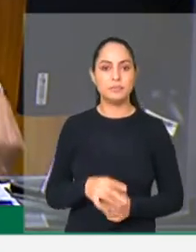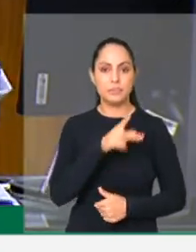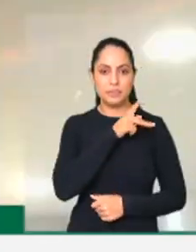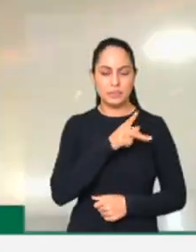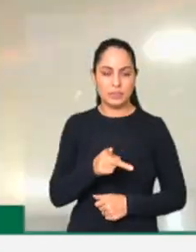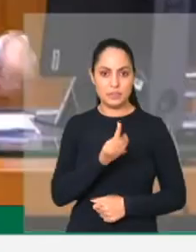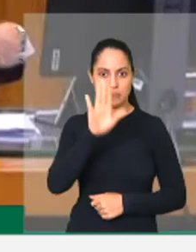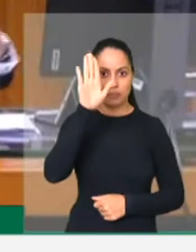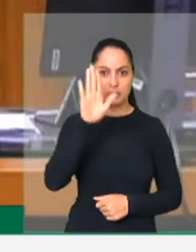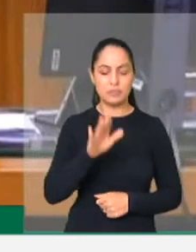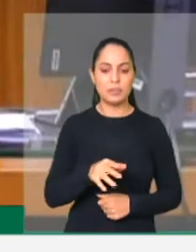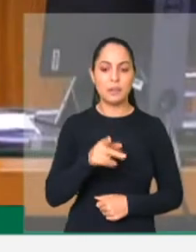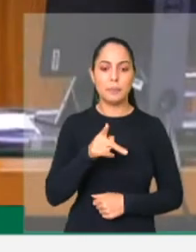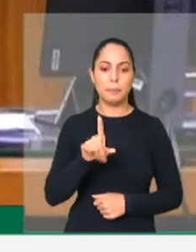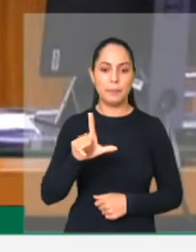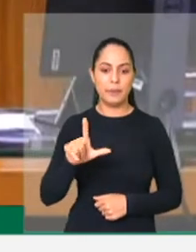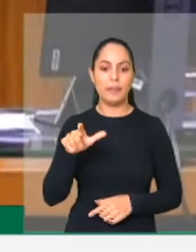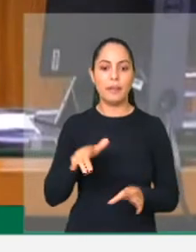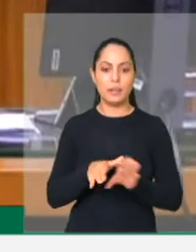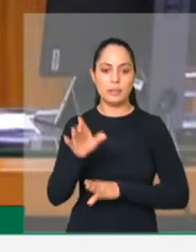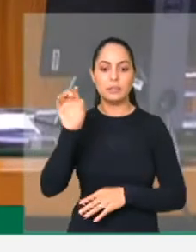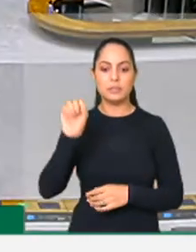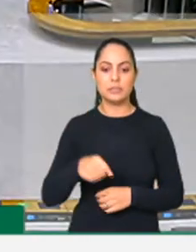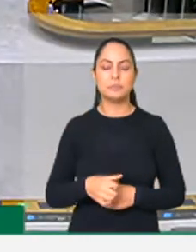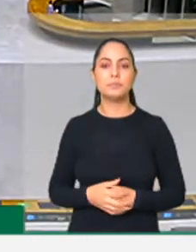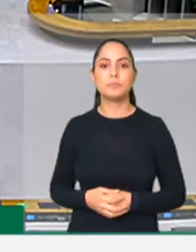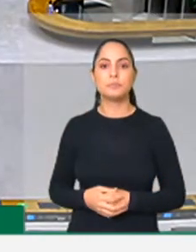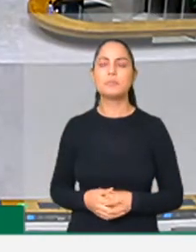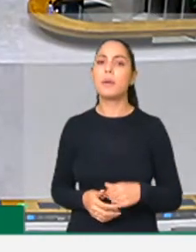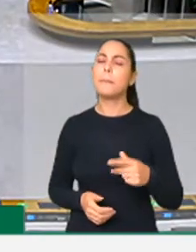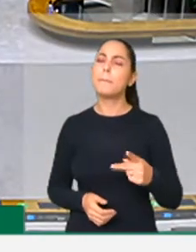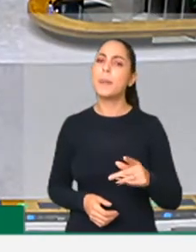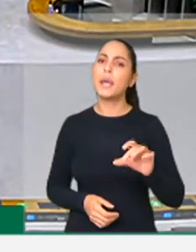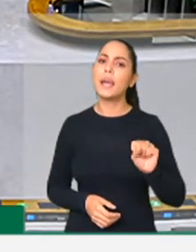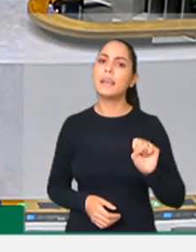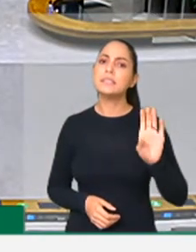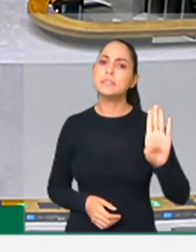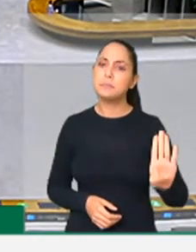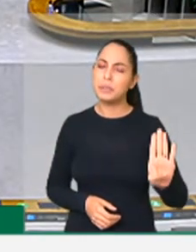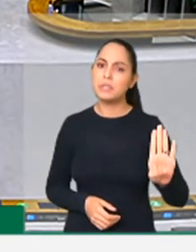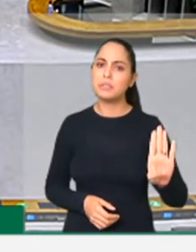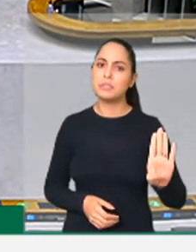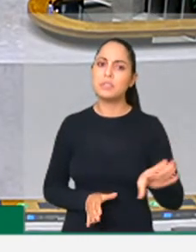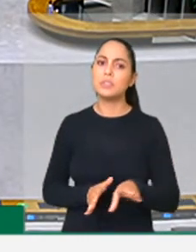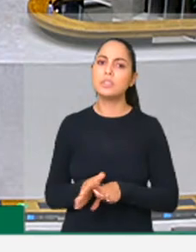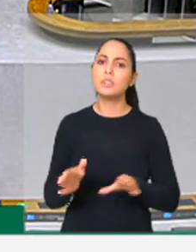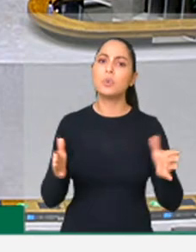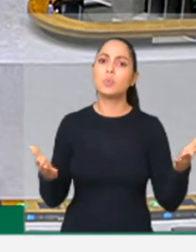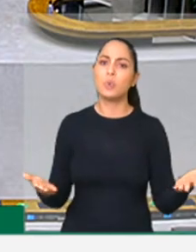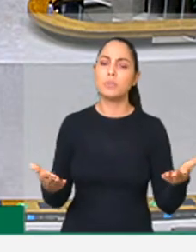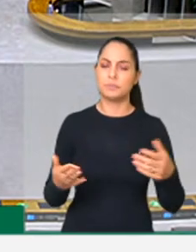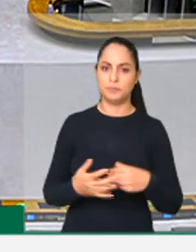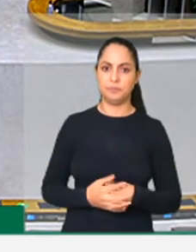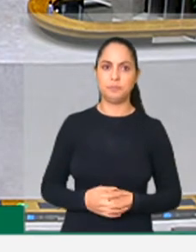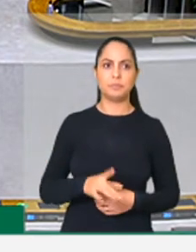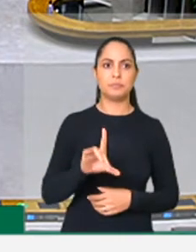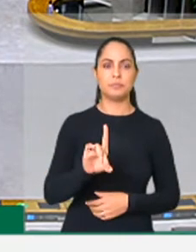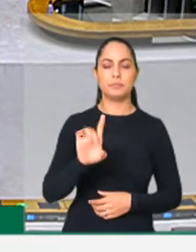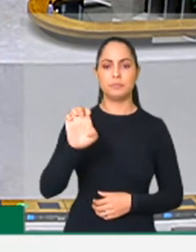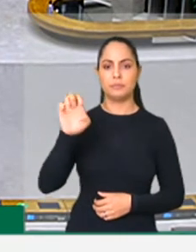COMO ORIENTA O PSB? DEM? PDT? SOLIDARIEDADE? [DEPUTADO]: O PDT, PRESIDENTE, MANTÉM A SUA COERÊNCIA DE FORMA MUITO CLARA. TRANSPARENTE, SÓ